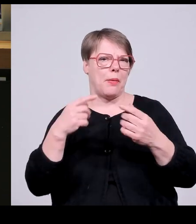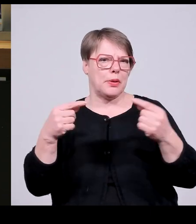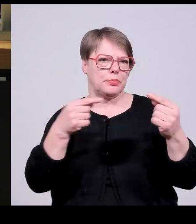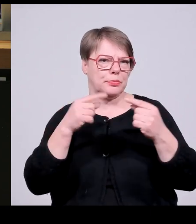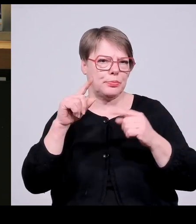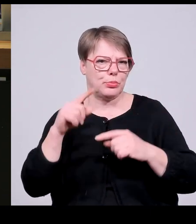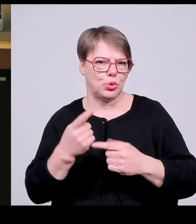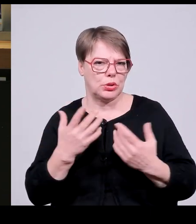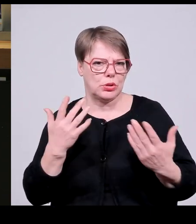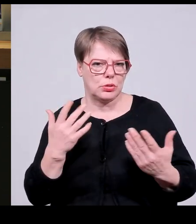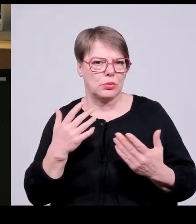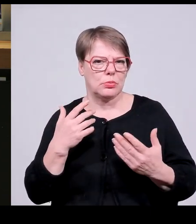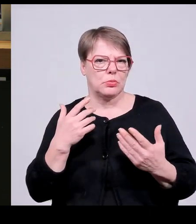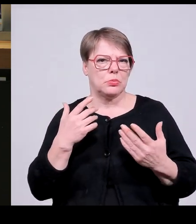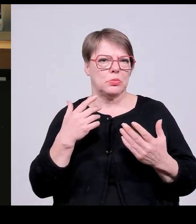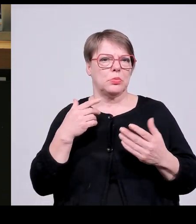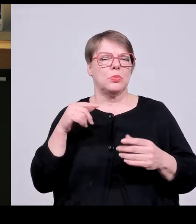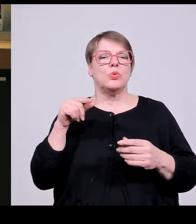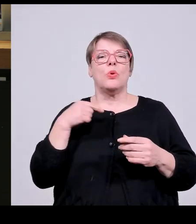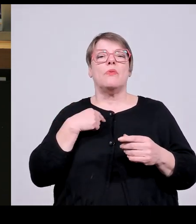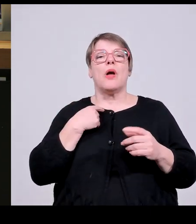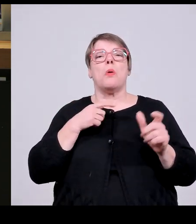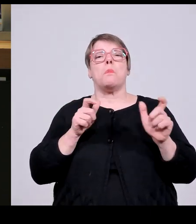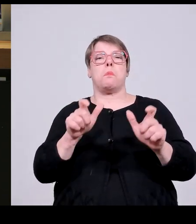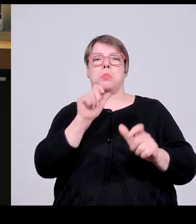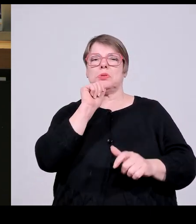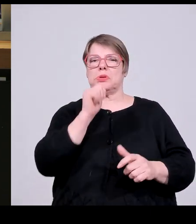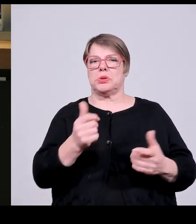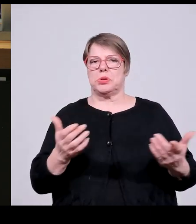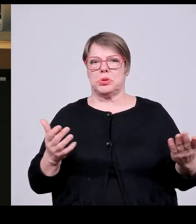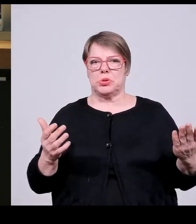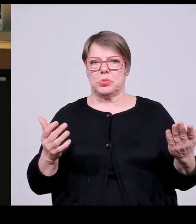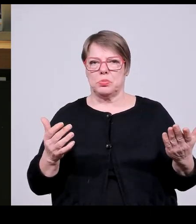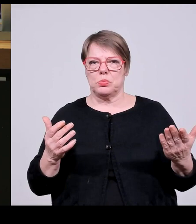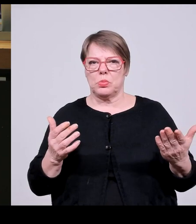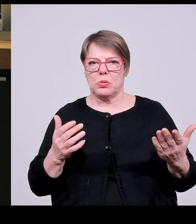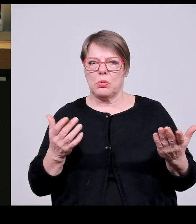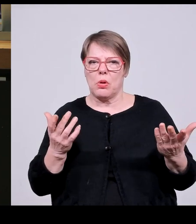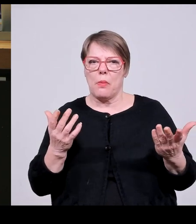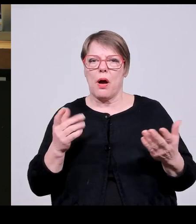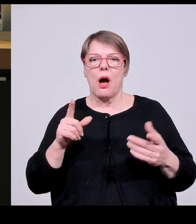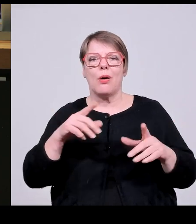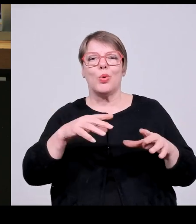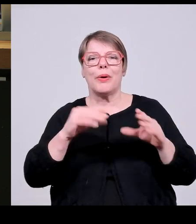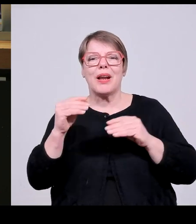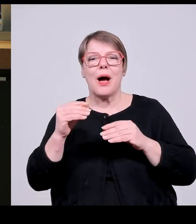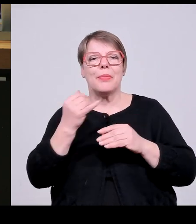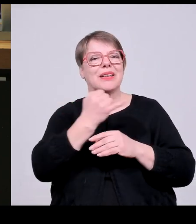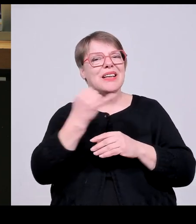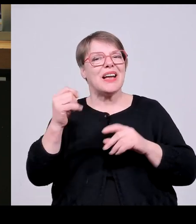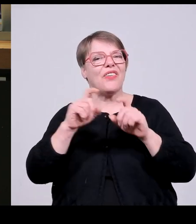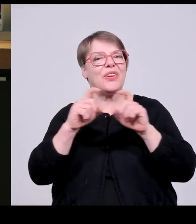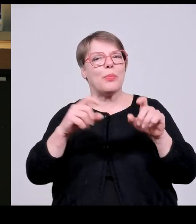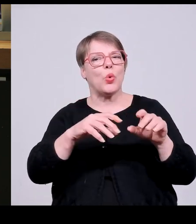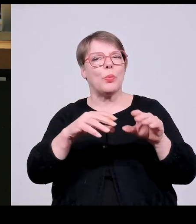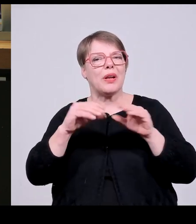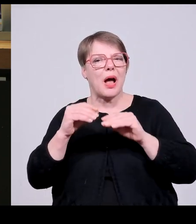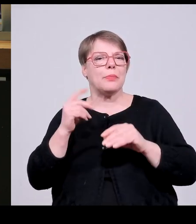Arbeitnehmerschaft erhält und natürlich einbindet. Dass man dafür die Kondition Das, was die Menschen verdienen, nicht verschlechtert,